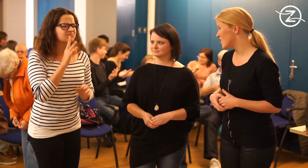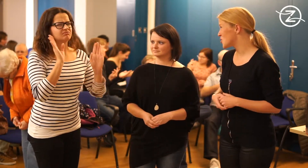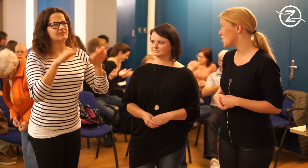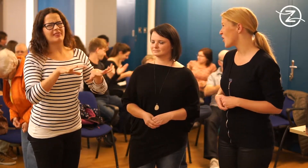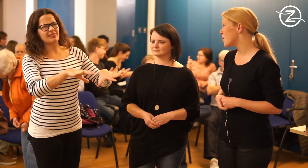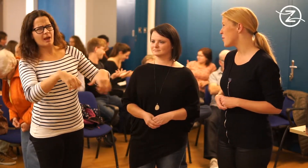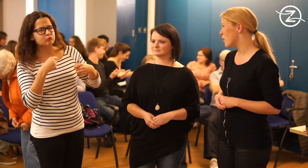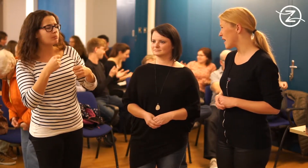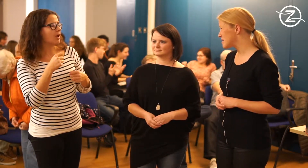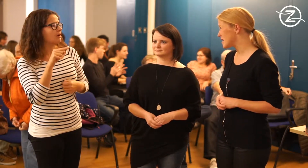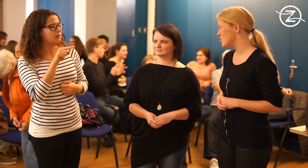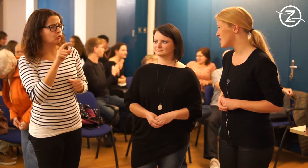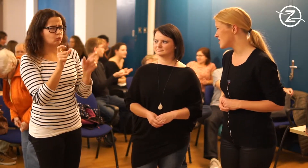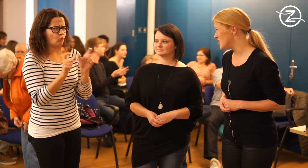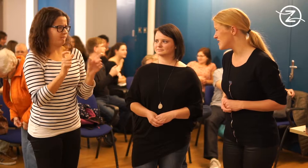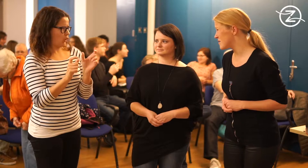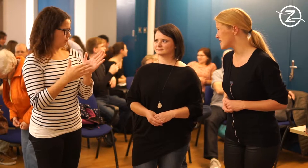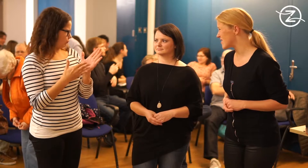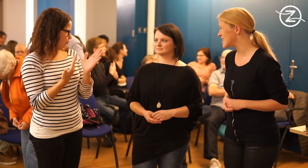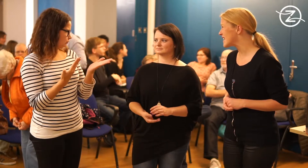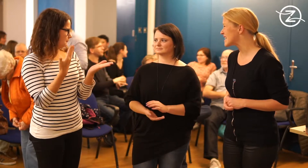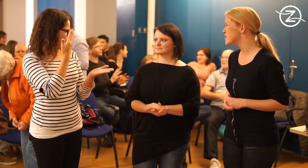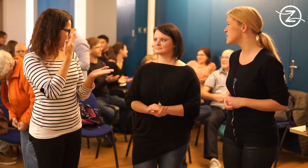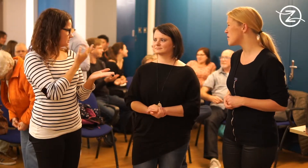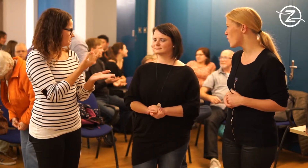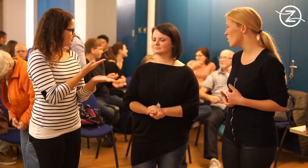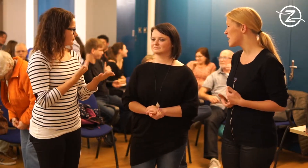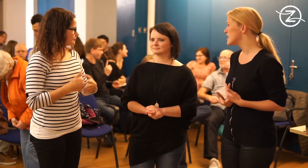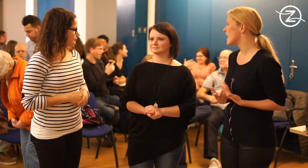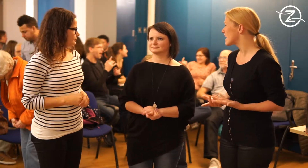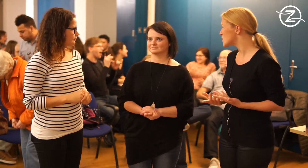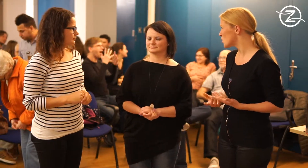právě proto, že neslyší. Proč myslíte, že tomu tak je?